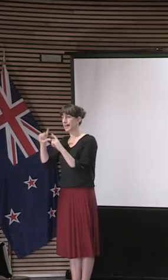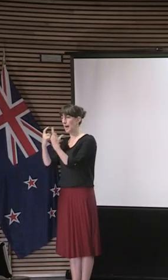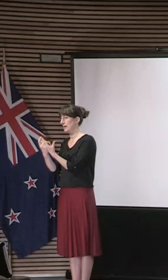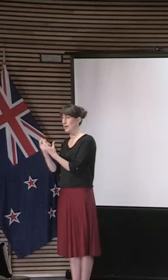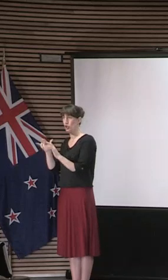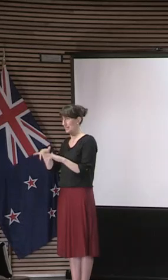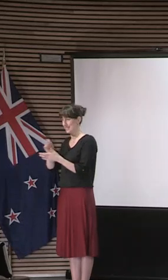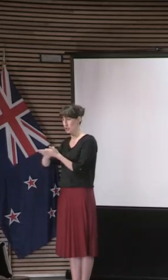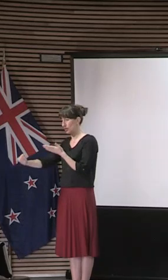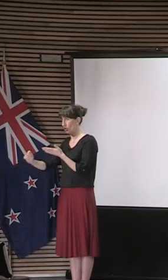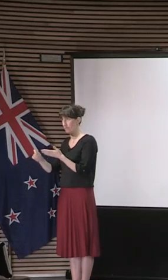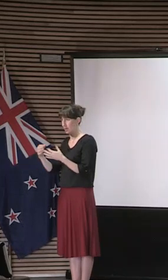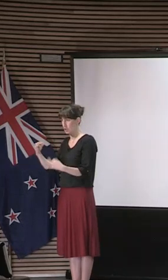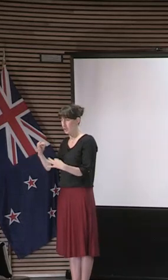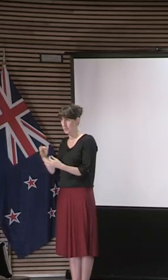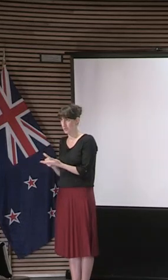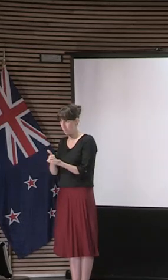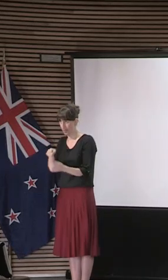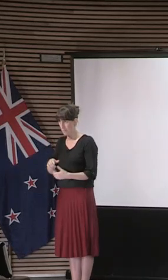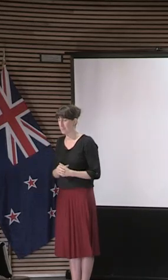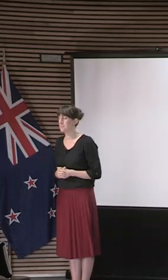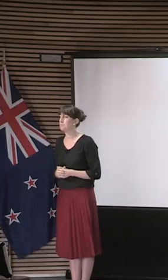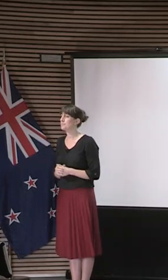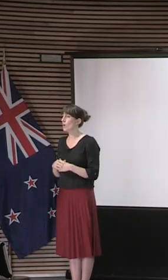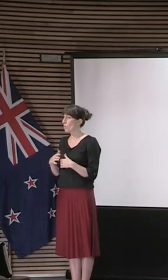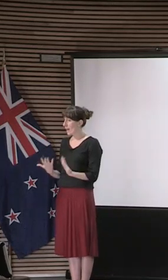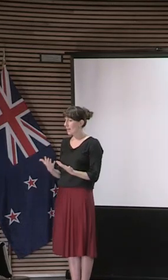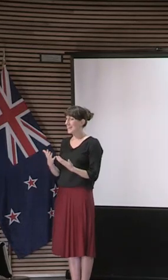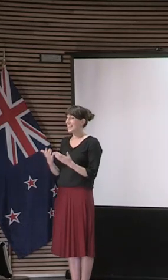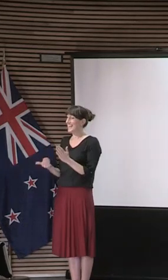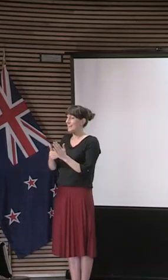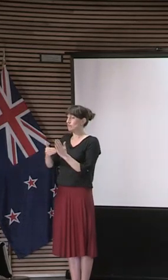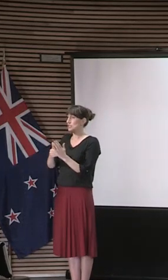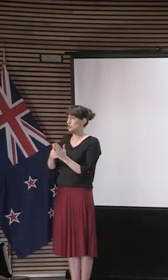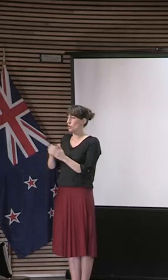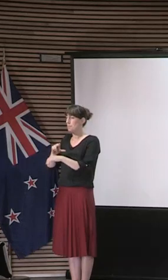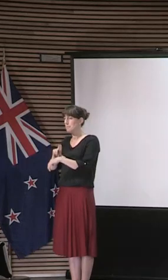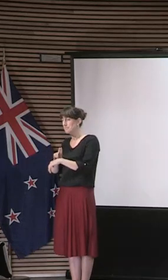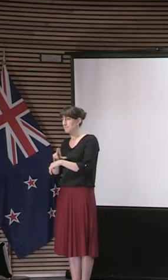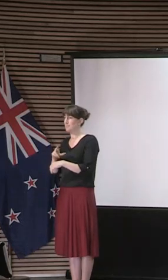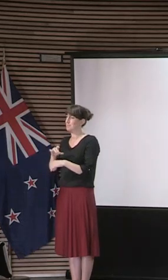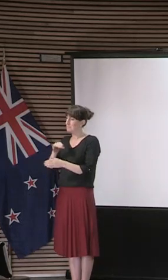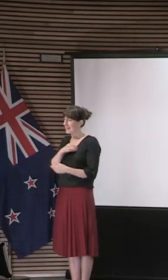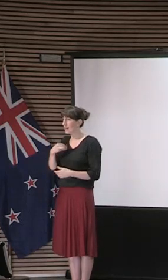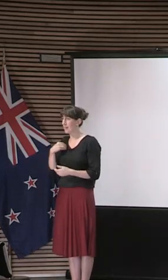asymptomatic ki reira. KAUPAPA: He aha nga utu kaore i te putea,